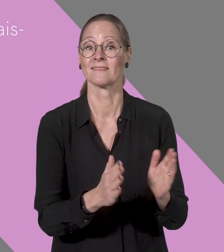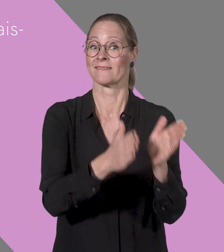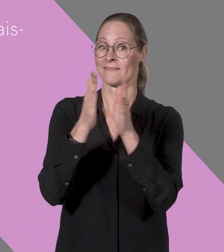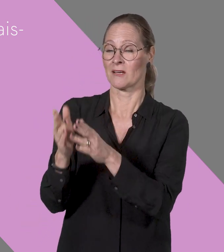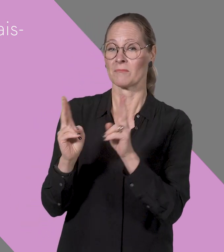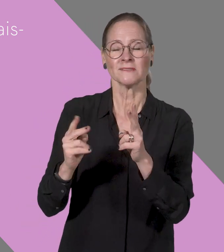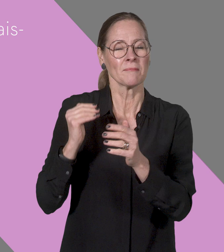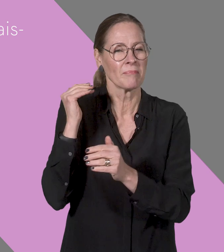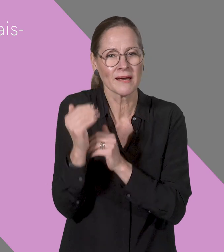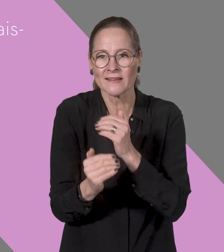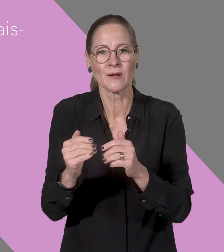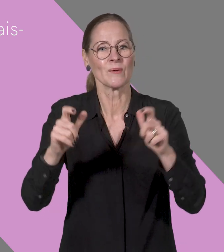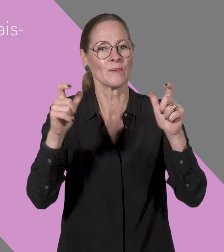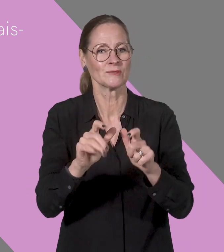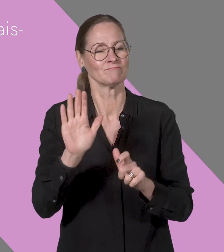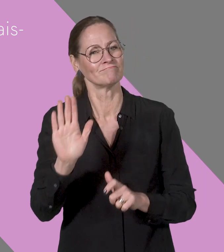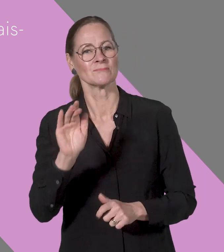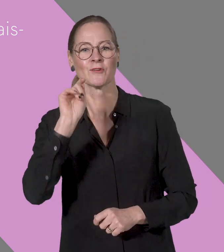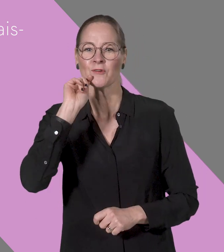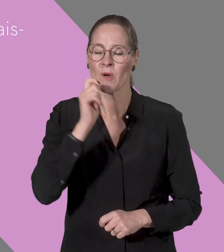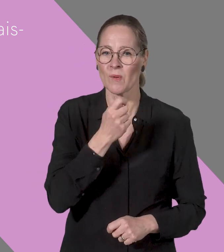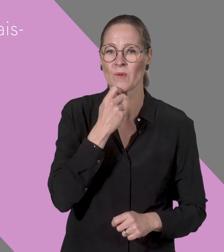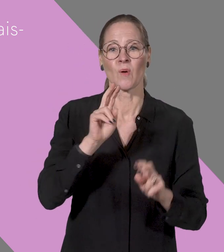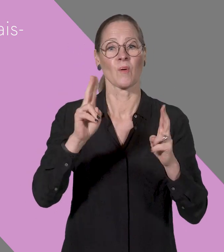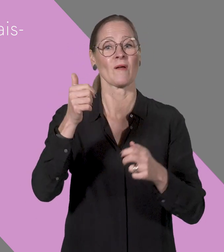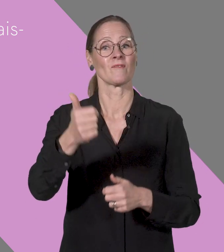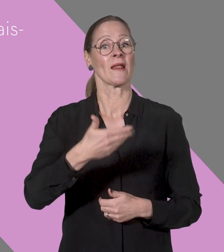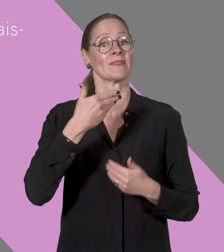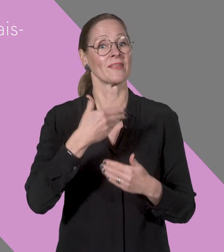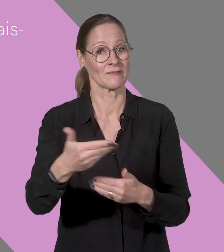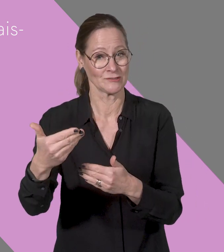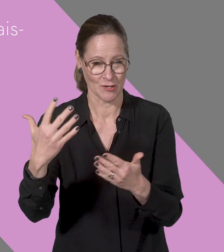Myös perinteiset yhdistysten joulu- ja uudenvuodentervehdykset -